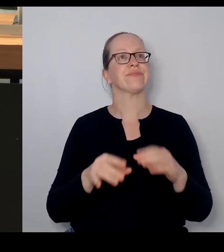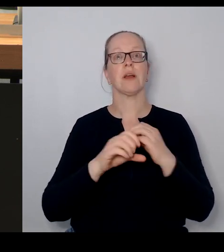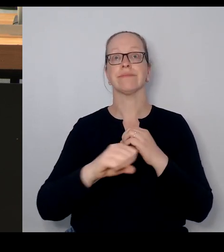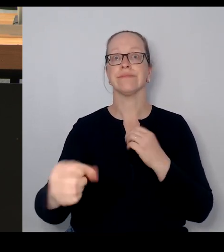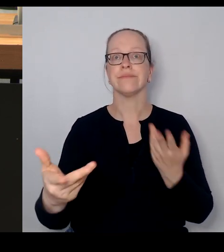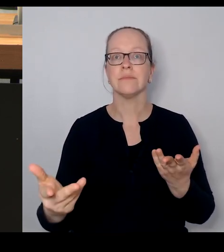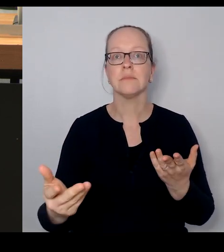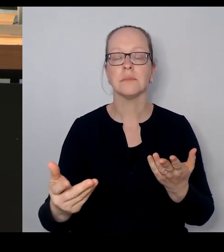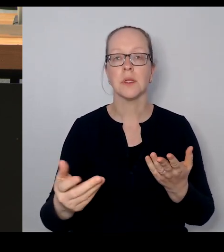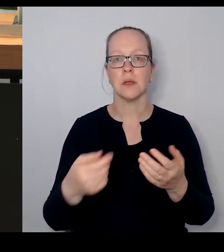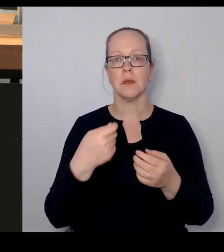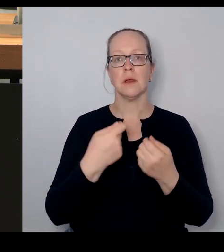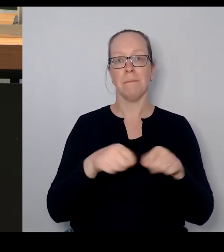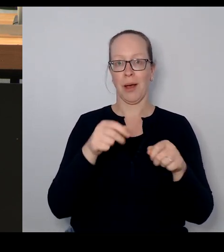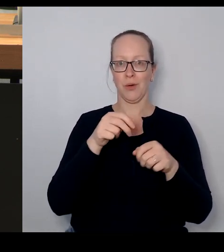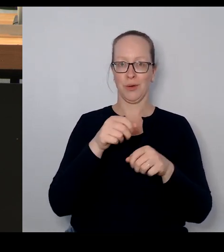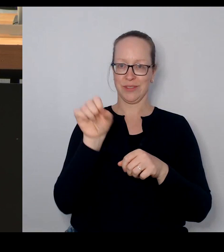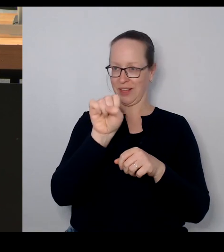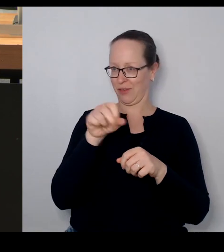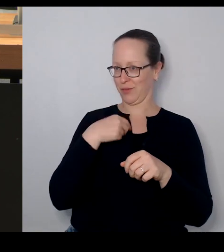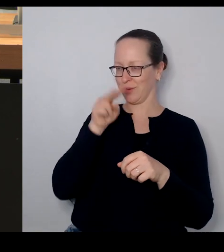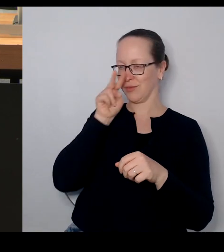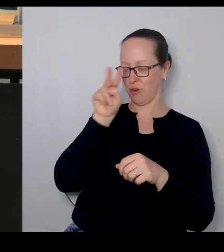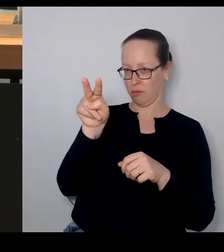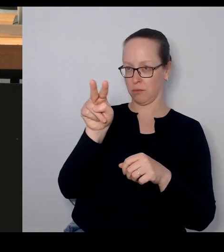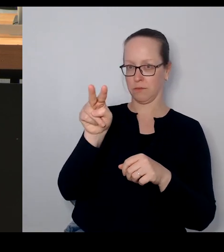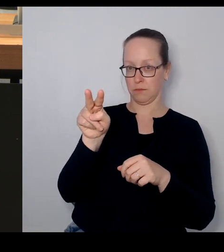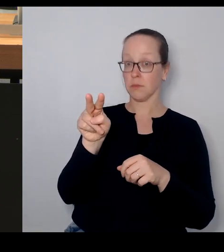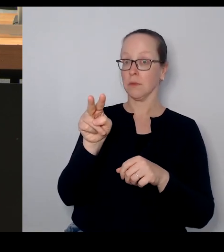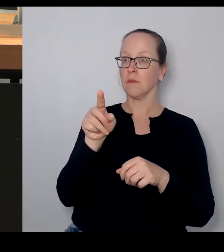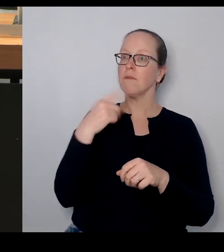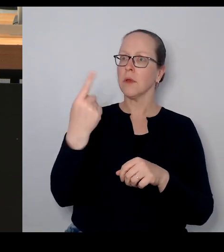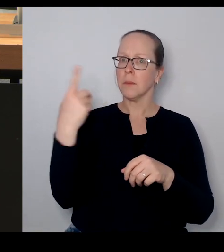Und wir müssen beim Genehmigen schneller werden. Und wir müssen beim Planen schneller werden.